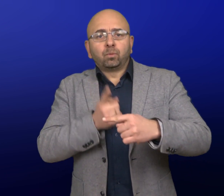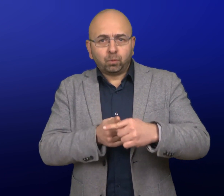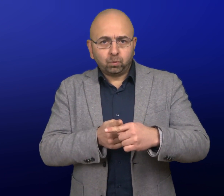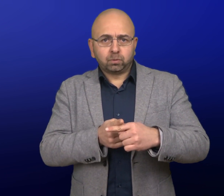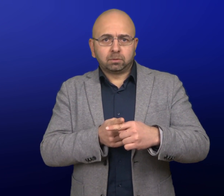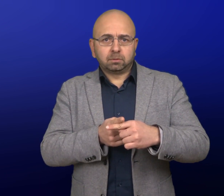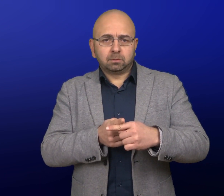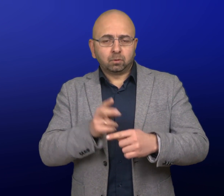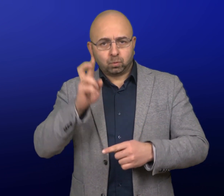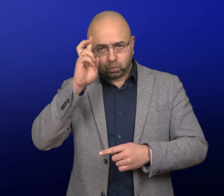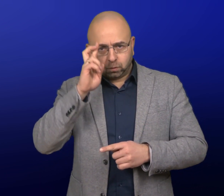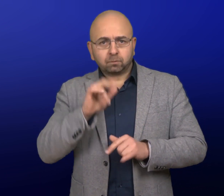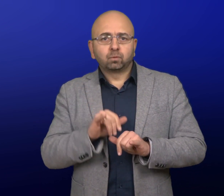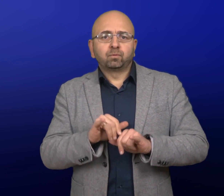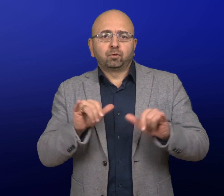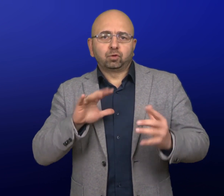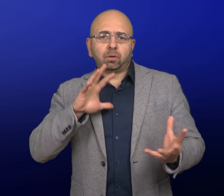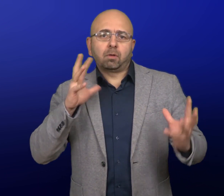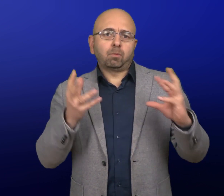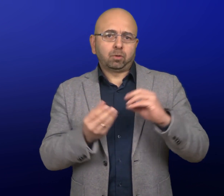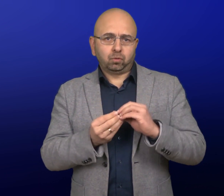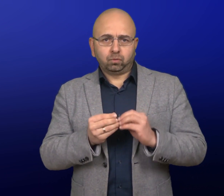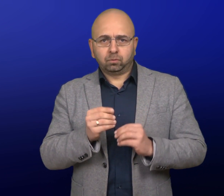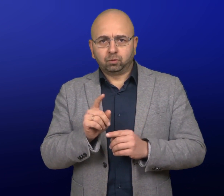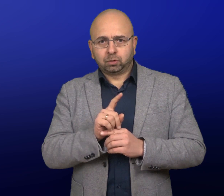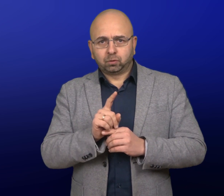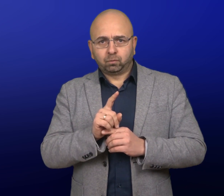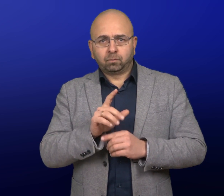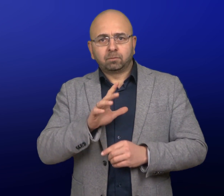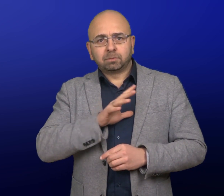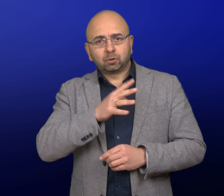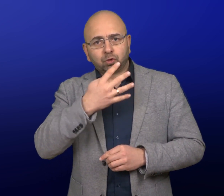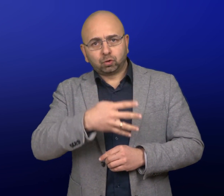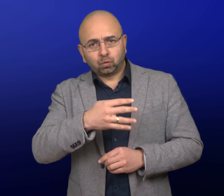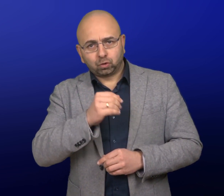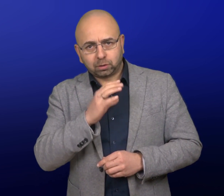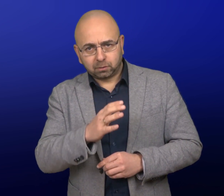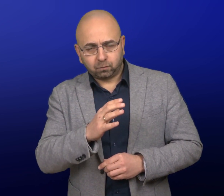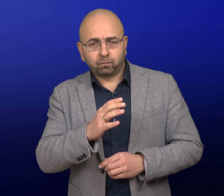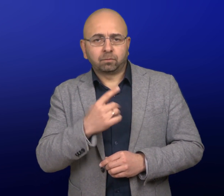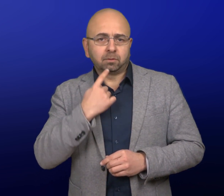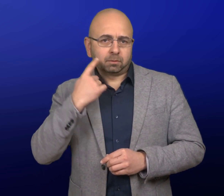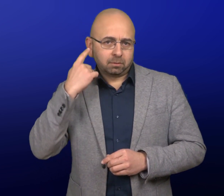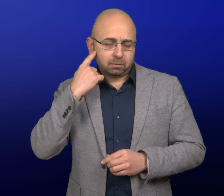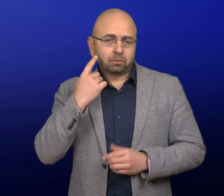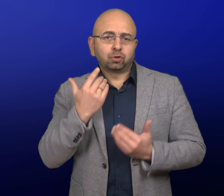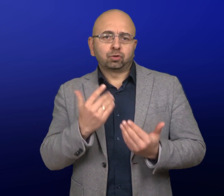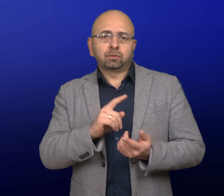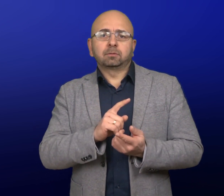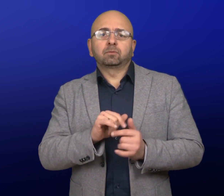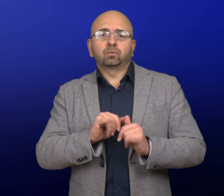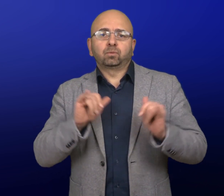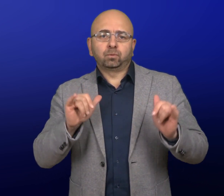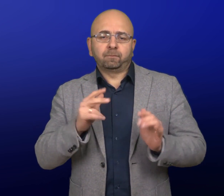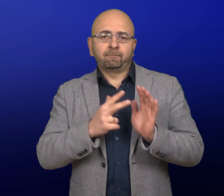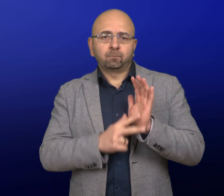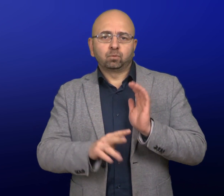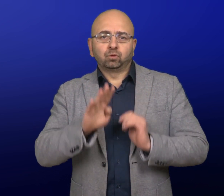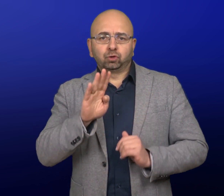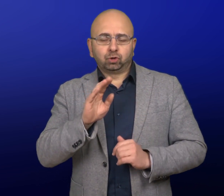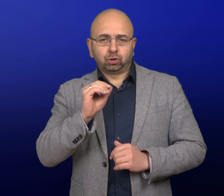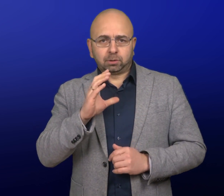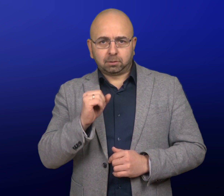Плюс к тому, государство увеличило объем услуг: было 40 часов бесплатных для глухих пользователей услуг, стало 84 часа в год.